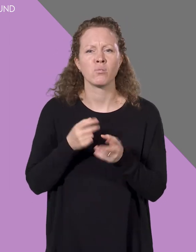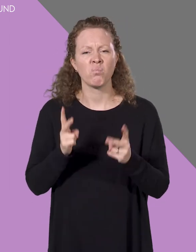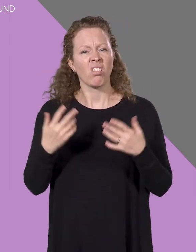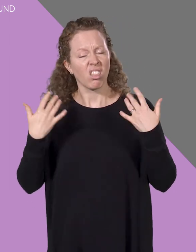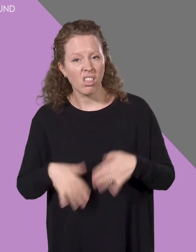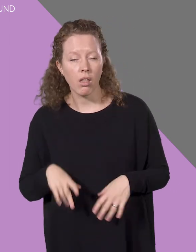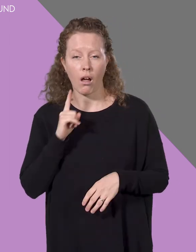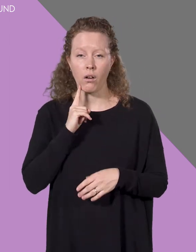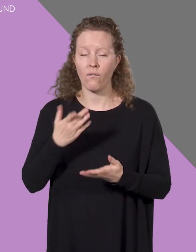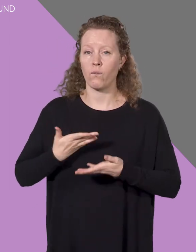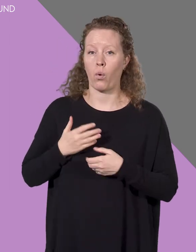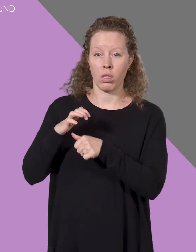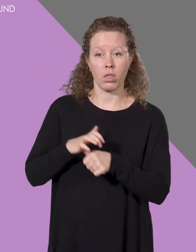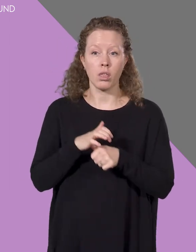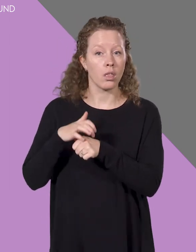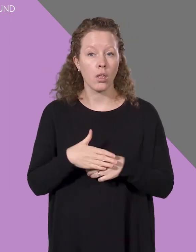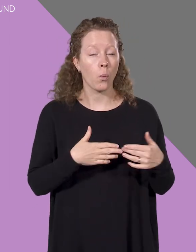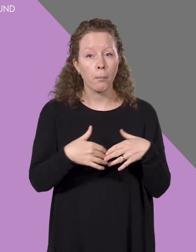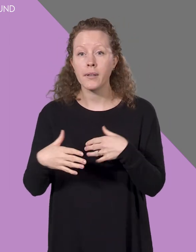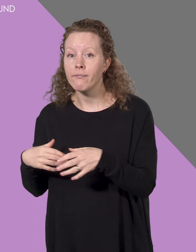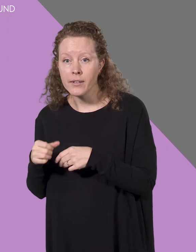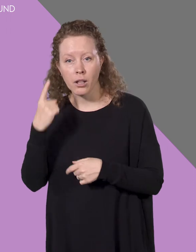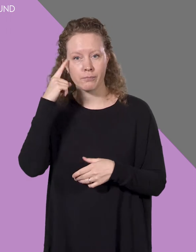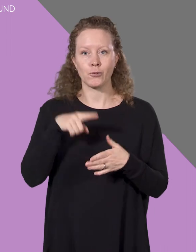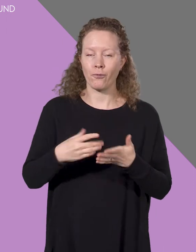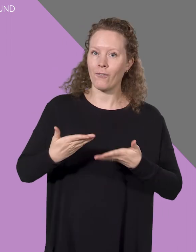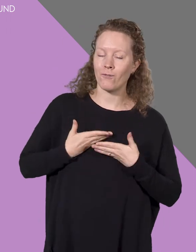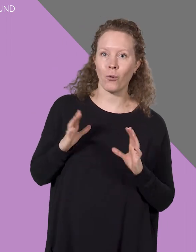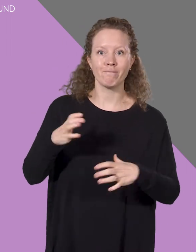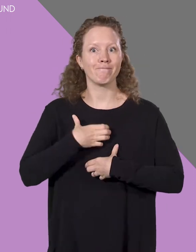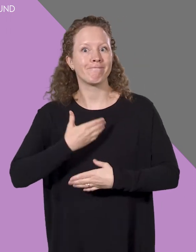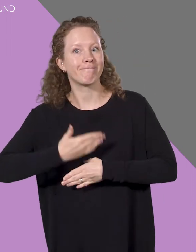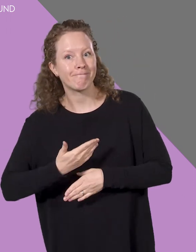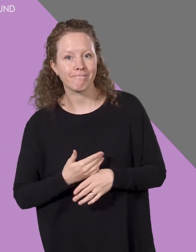och är trött på att acceptera de mest förnedrande uppgifter bara - för att få en roll.